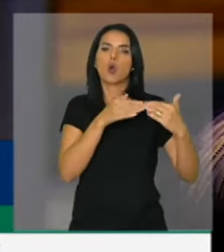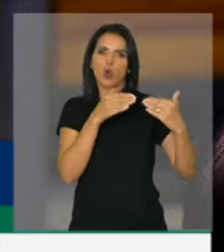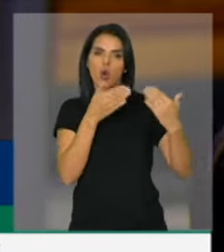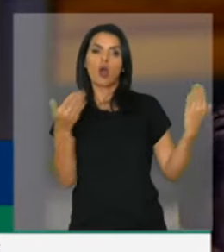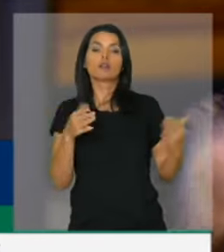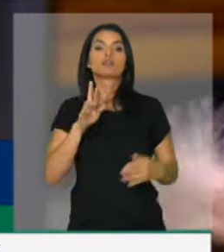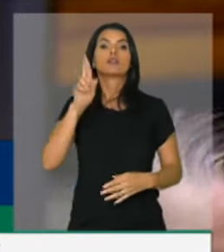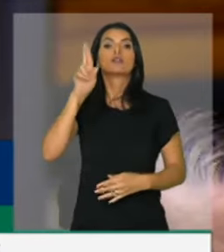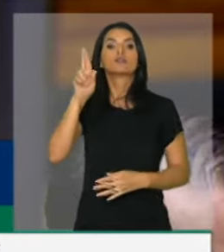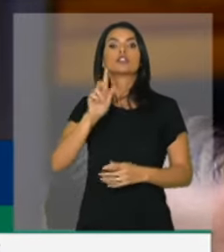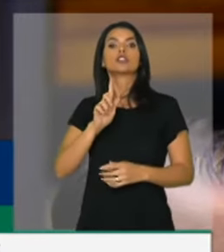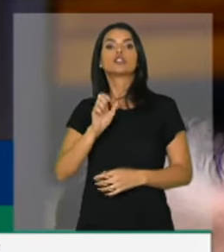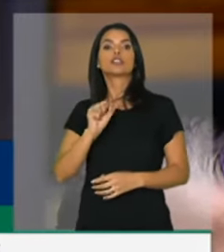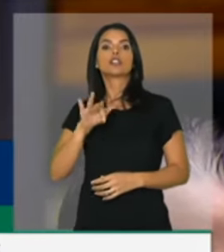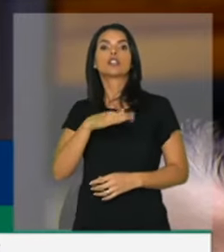VACINAS VÃO CHEGAR EM JULHO, EM JUNHO... QUANDO NÓS TEMOS